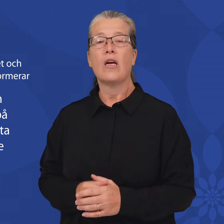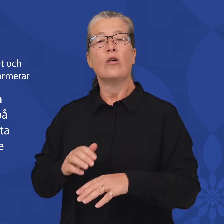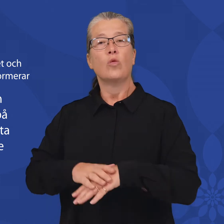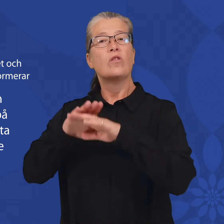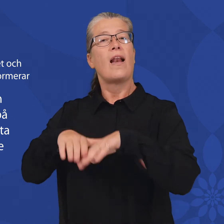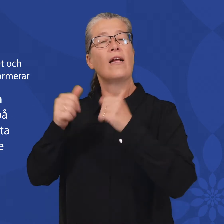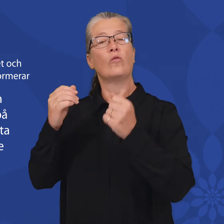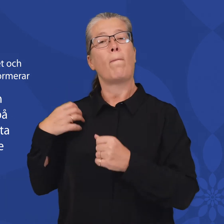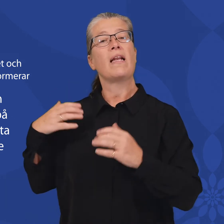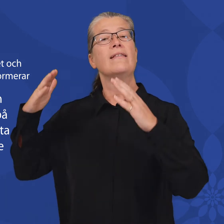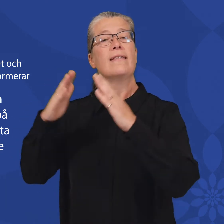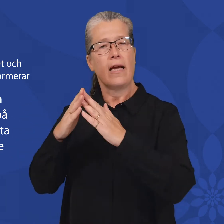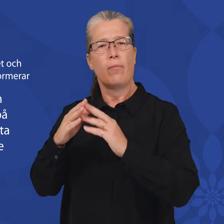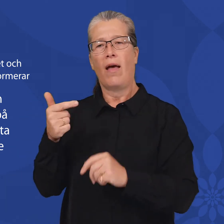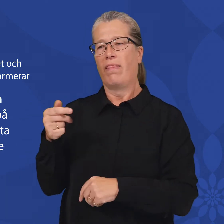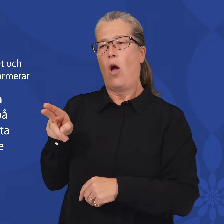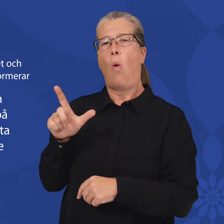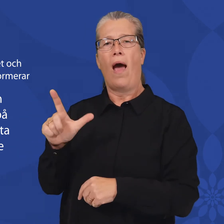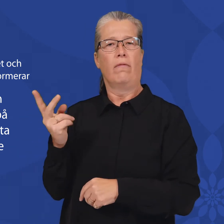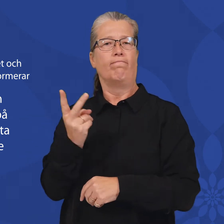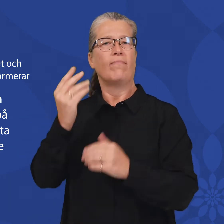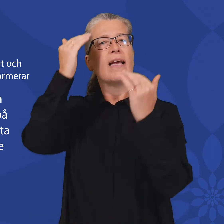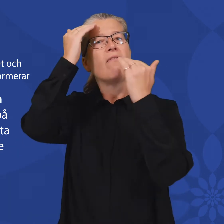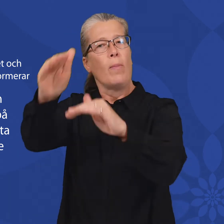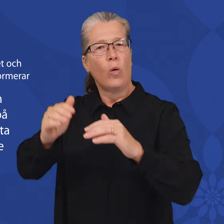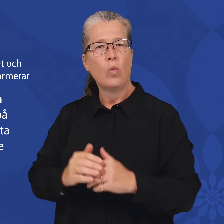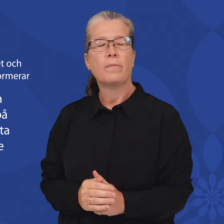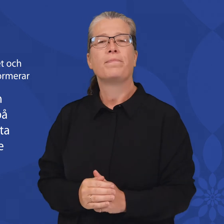SHM och THL informerar (7.10.2021):